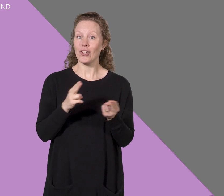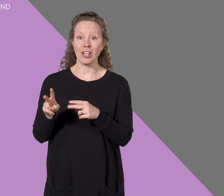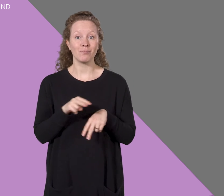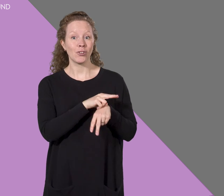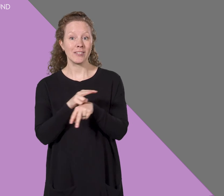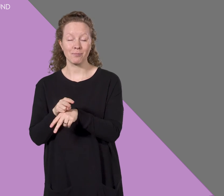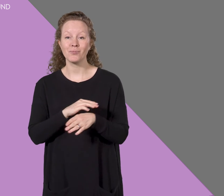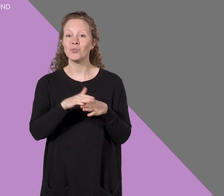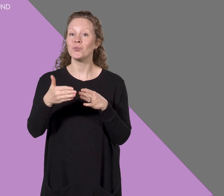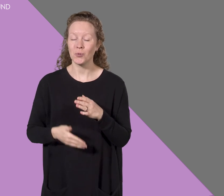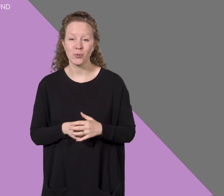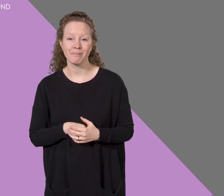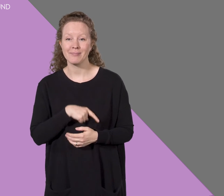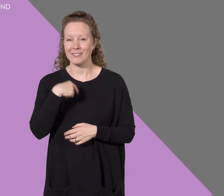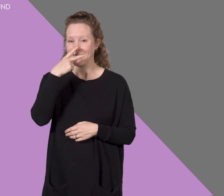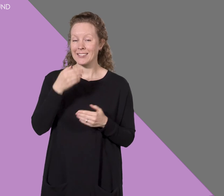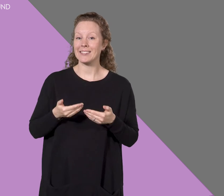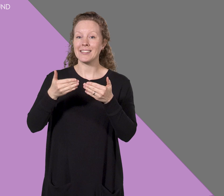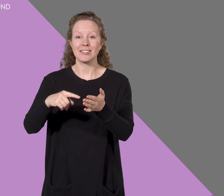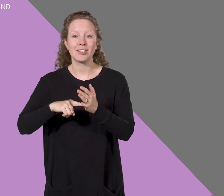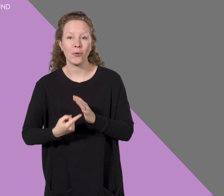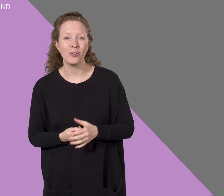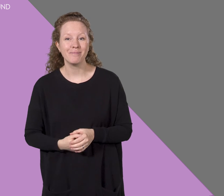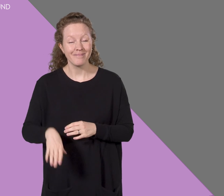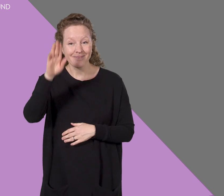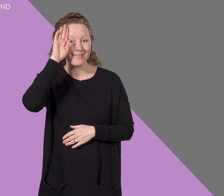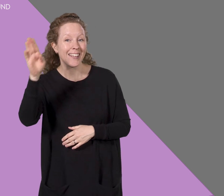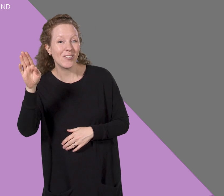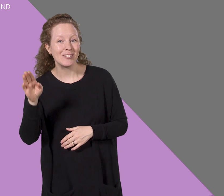Det var allt för den här veckan. Vi ses nästa gång, hej då!